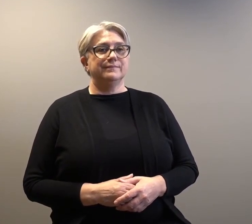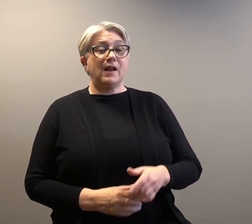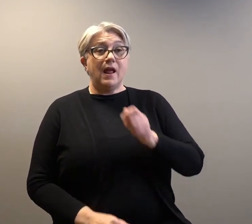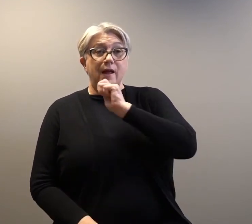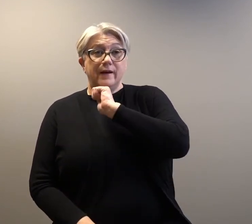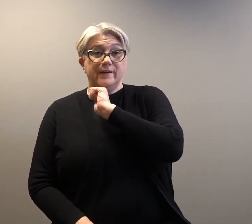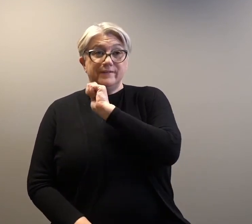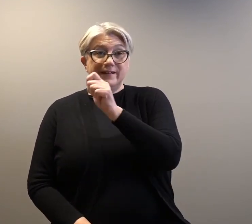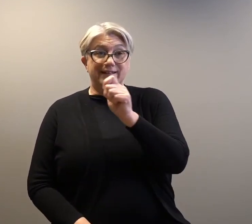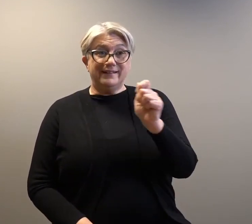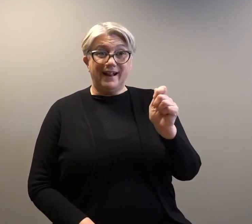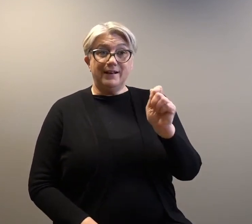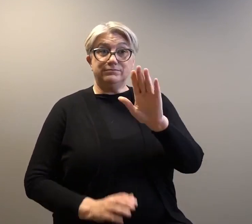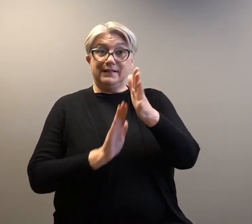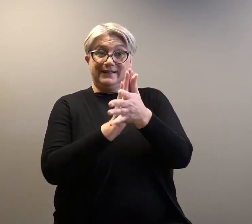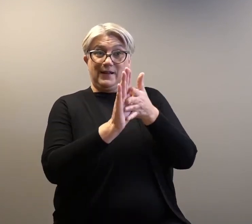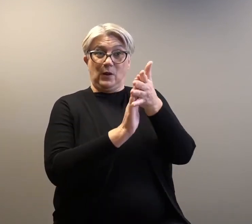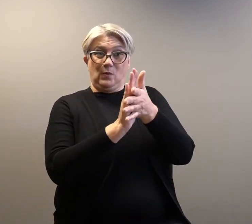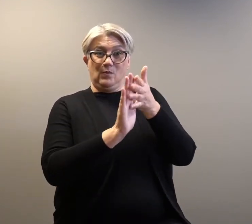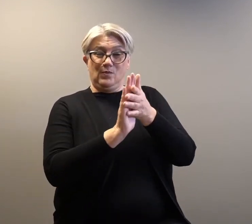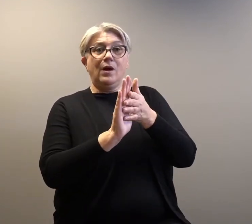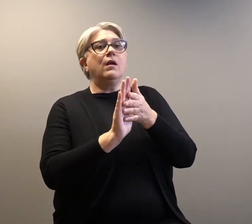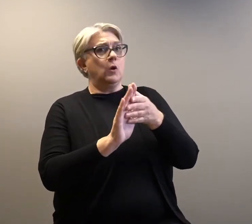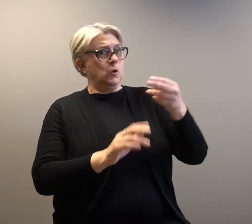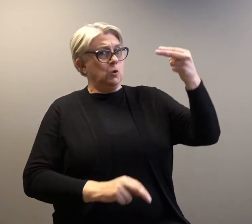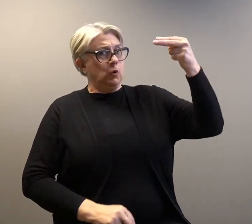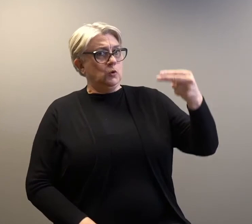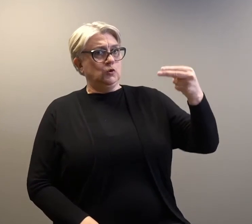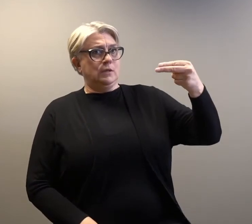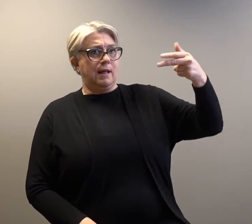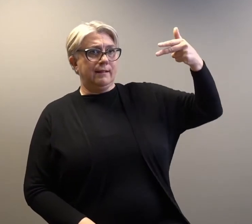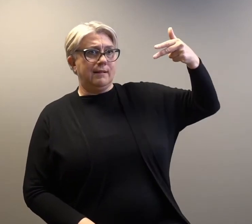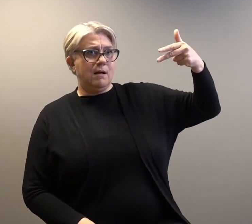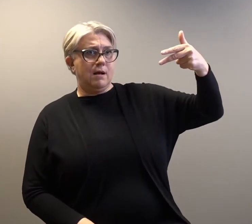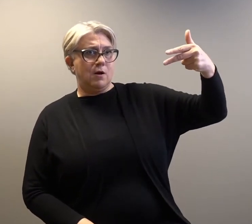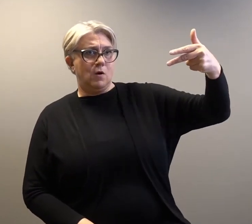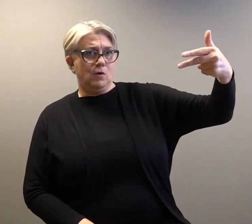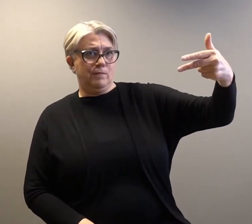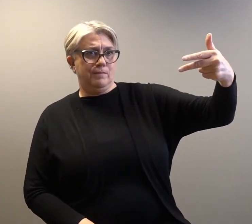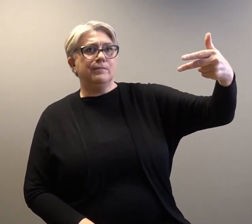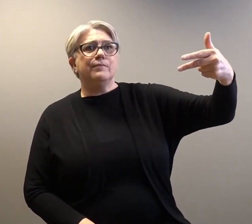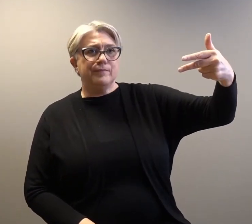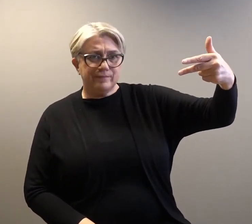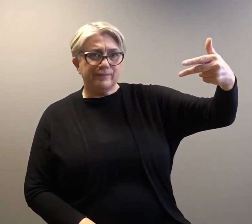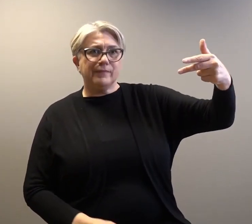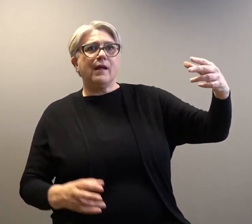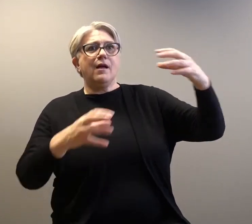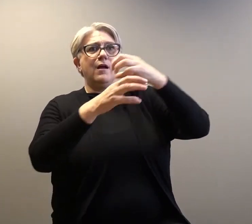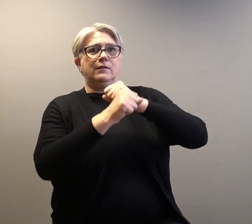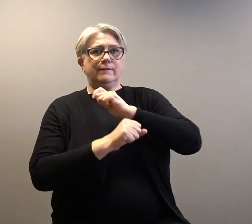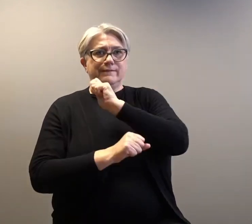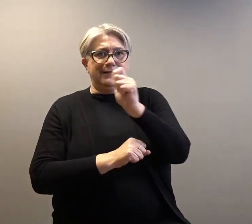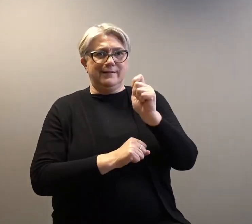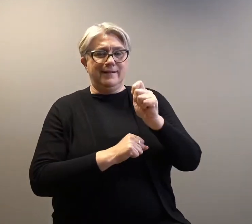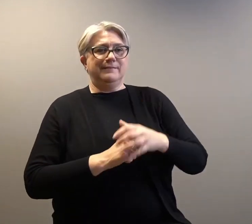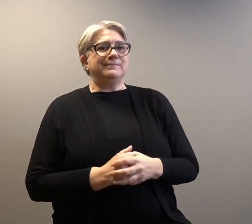Viðtölin voru tekin á táknmáli. Þau voru öll tekin upp.